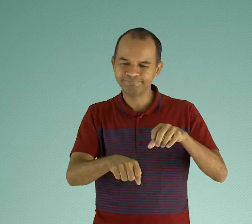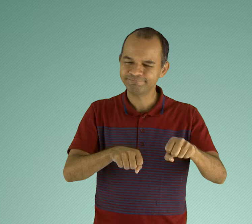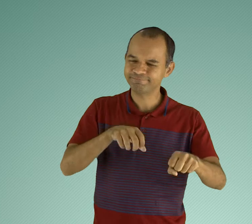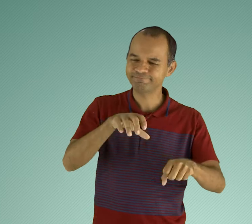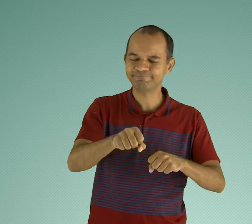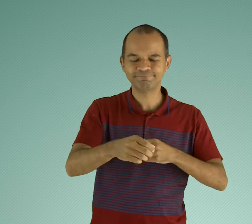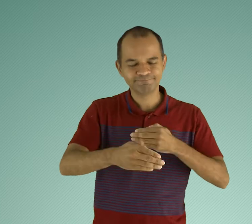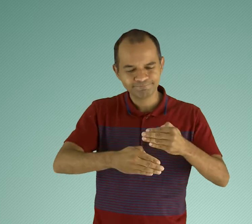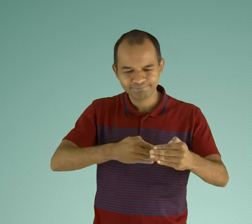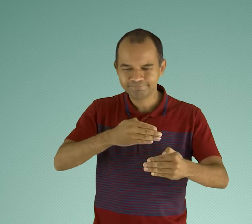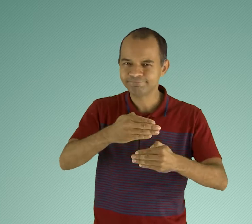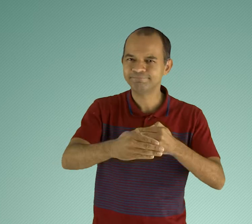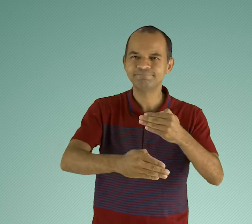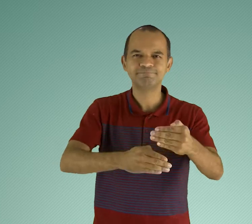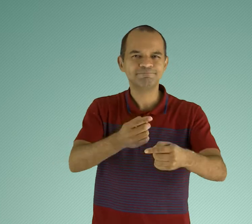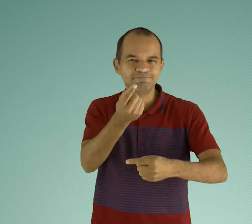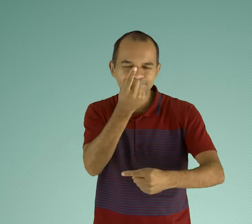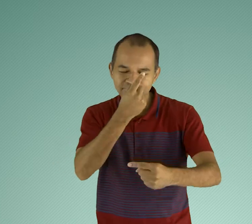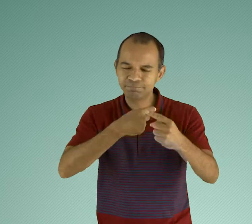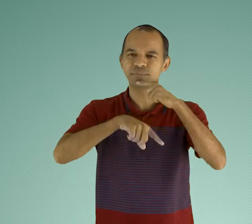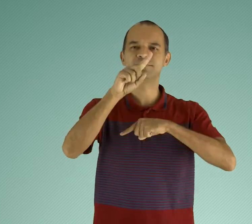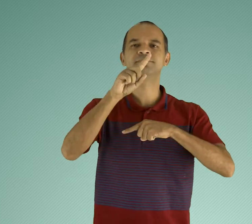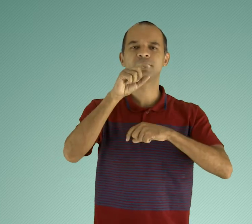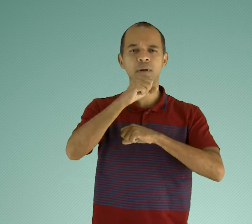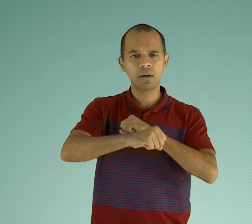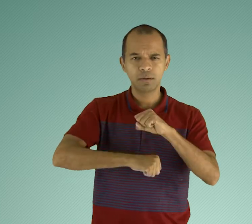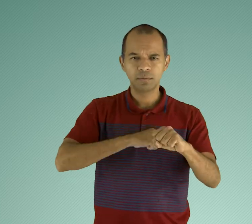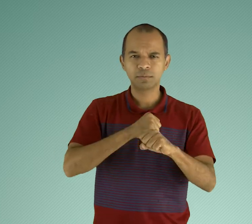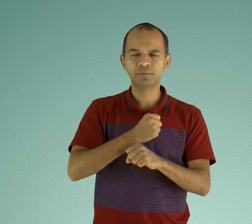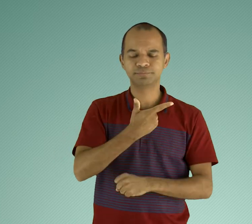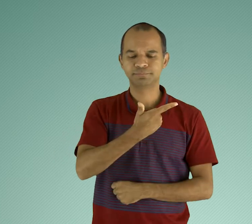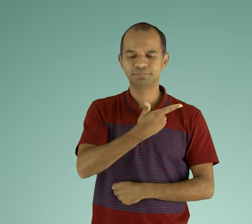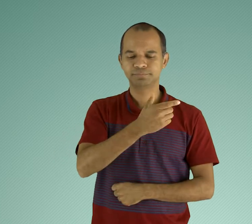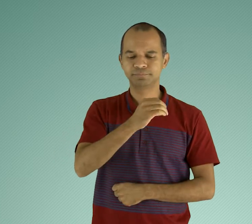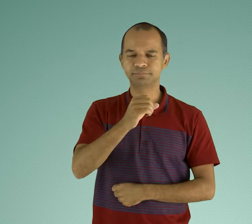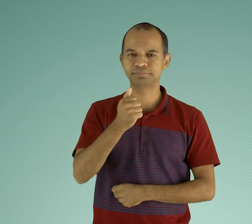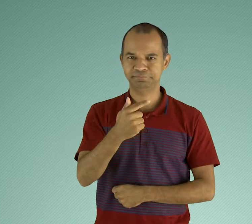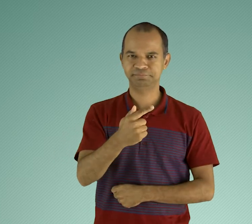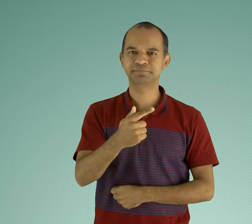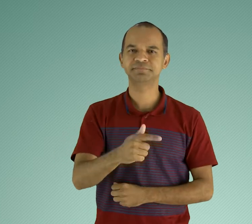longo de 2017.